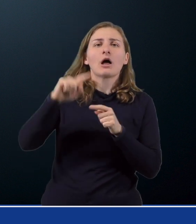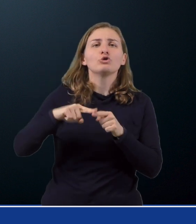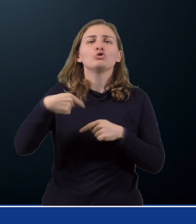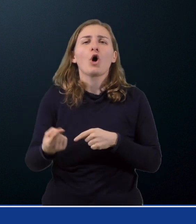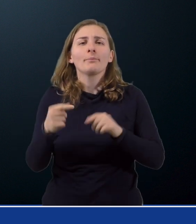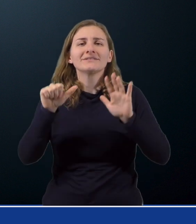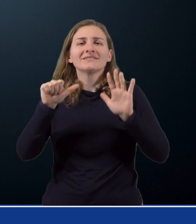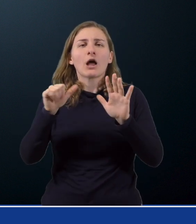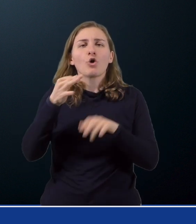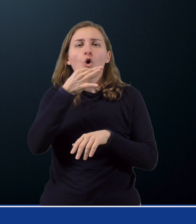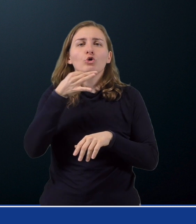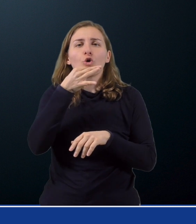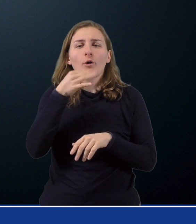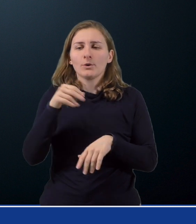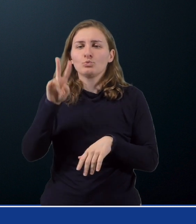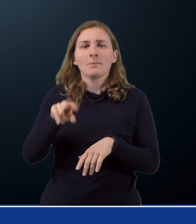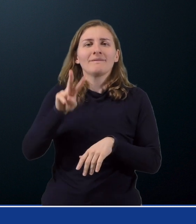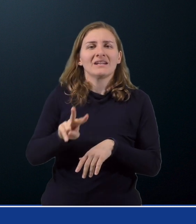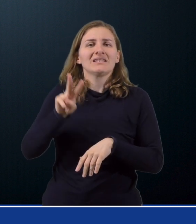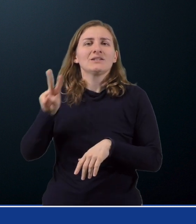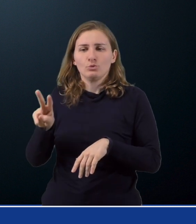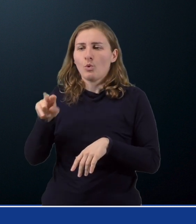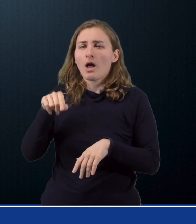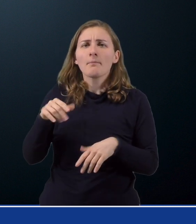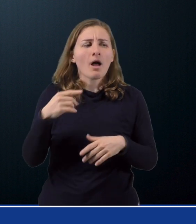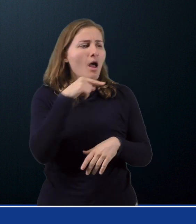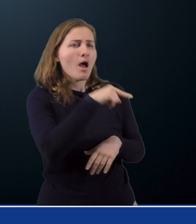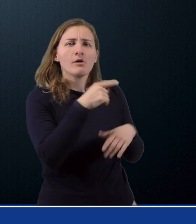non si era tenuto conto di chi avrebbe concluso il percorso presso una realtà privata dopo il 6 ottobre 2022,